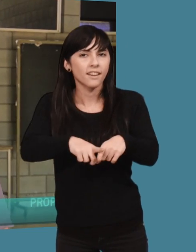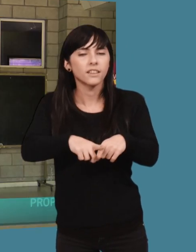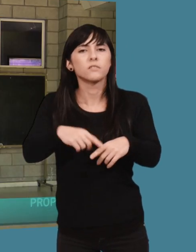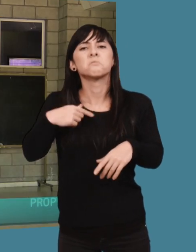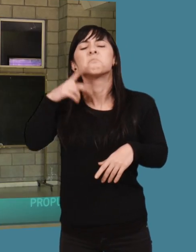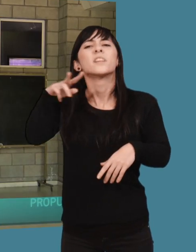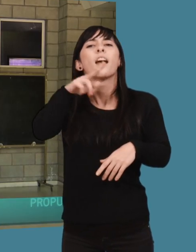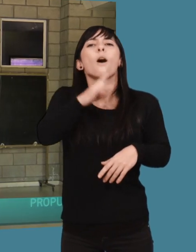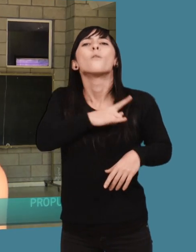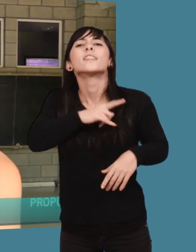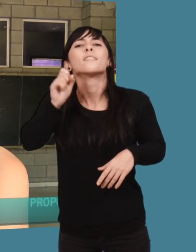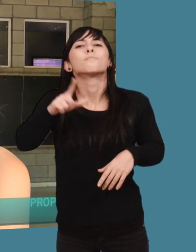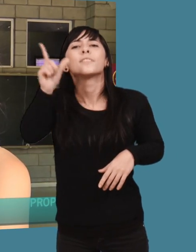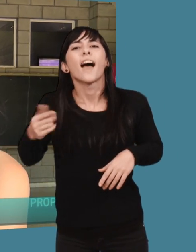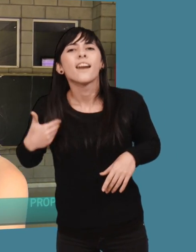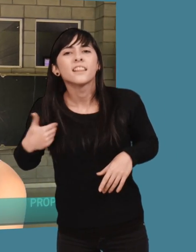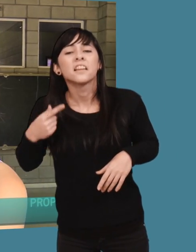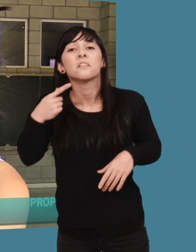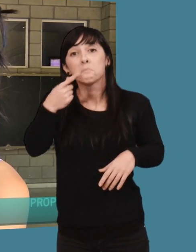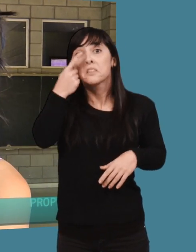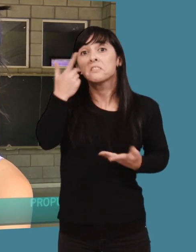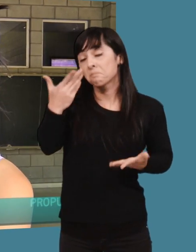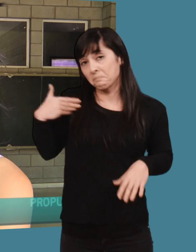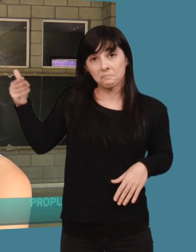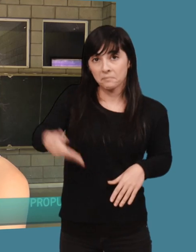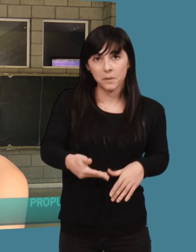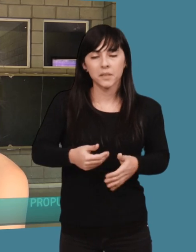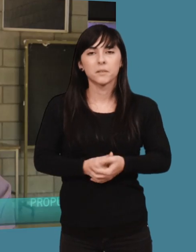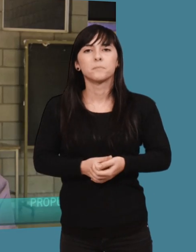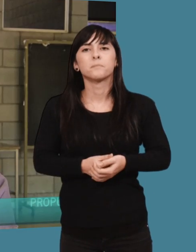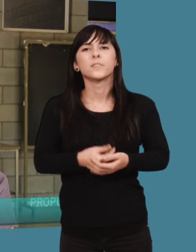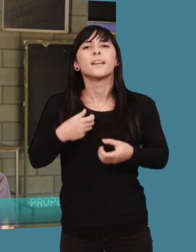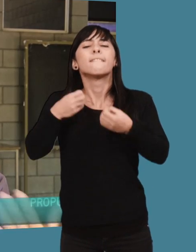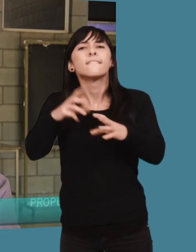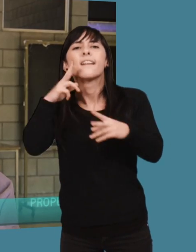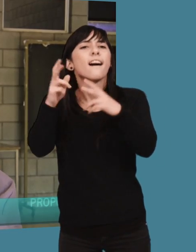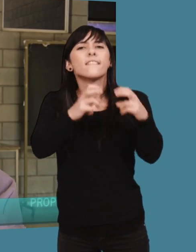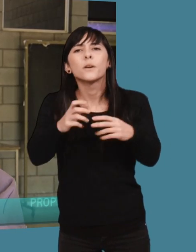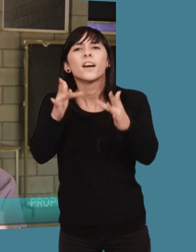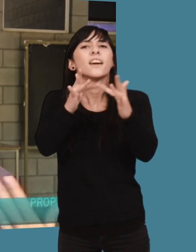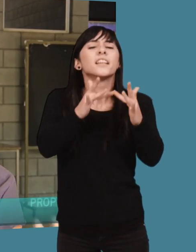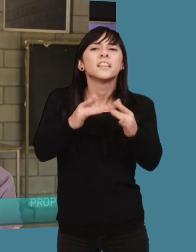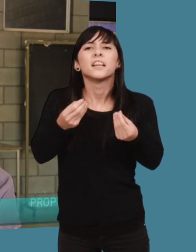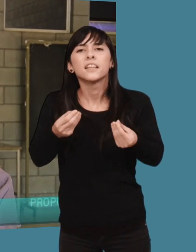Estaba mirando las Universidades de acá de Argentina y me interesé y vine para acá. Comencé a averiguar, en sitios de Internet.